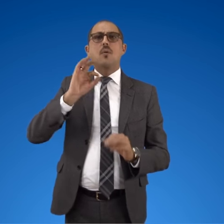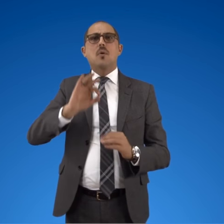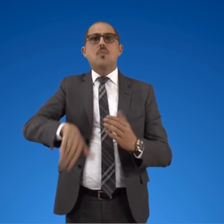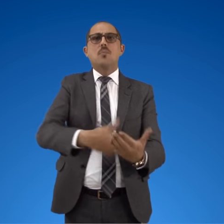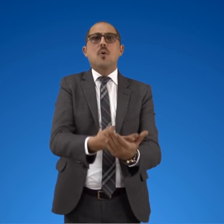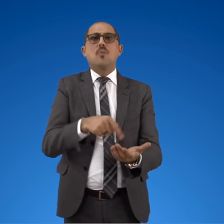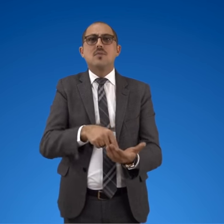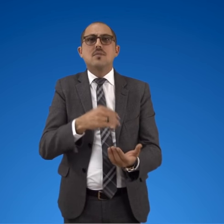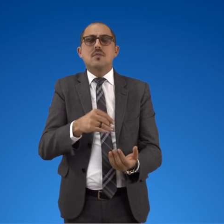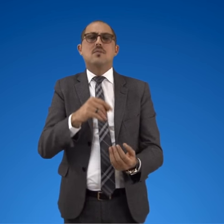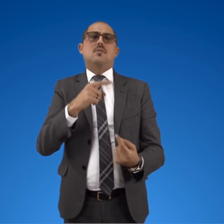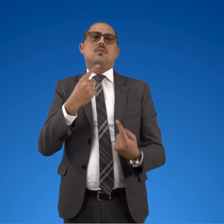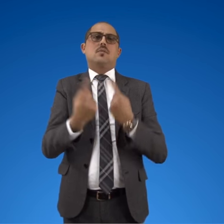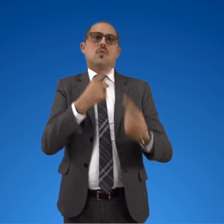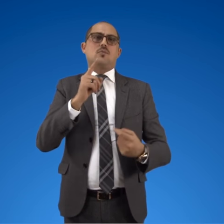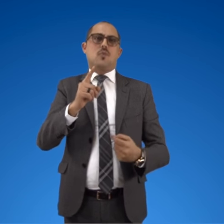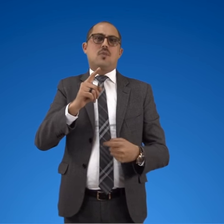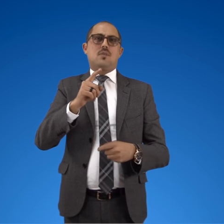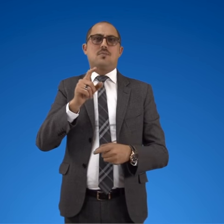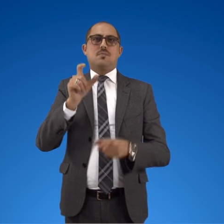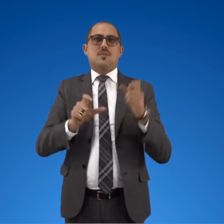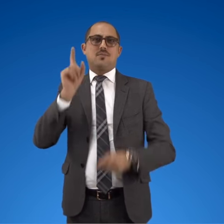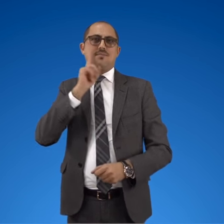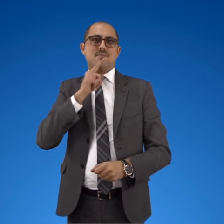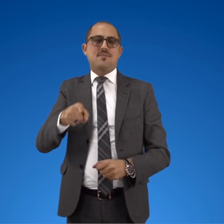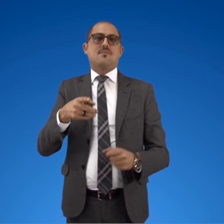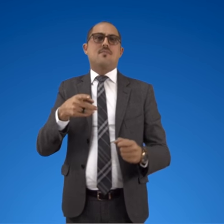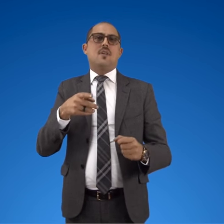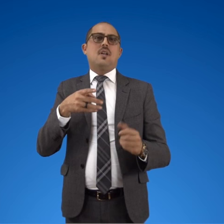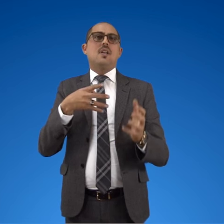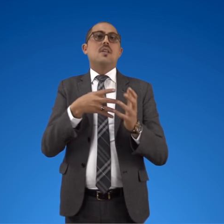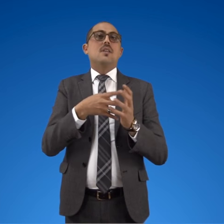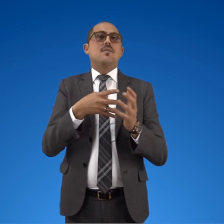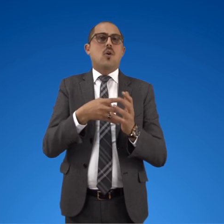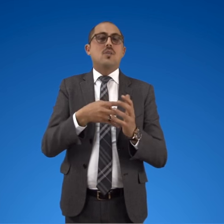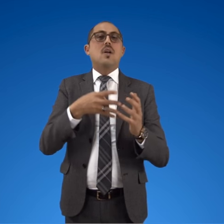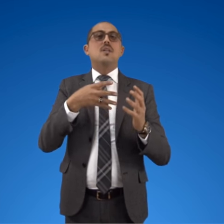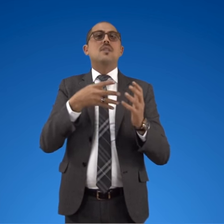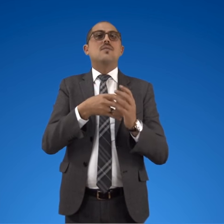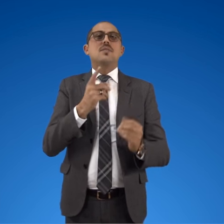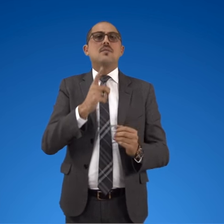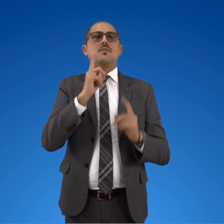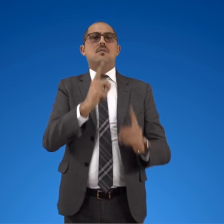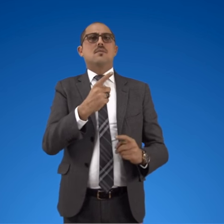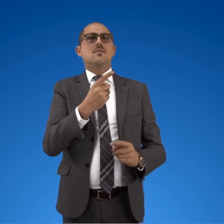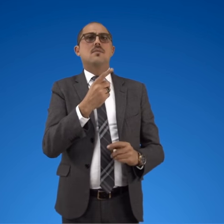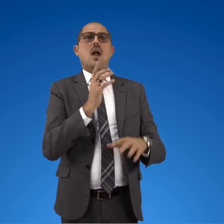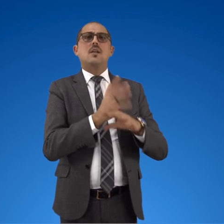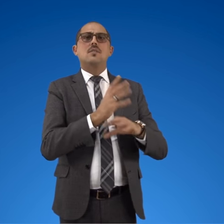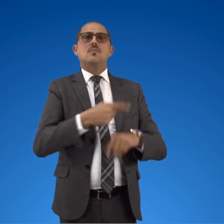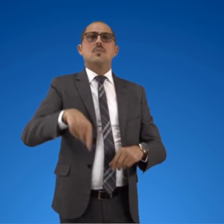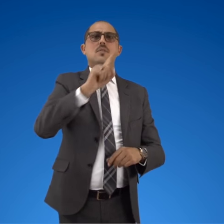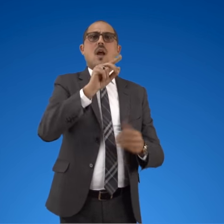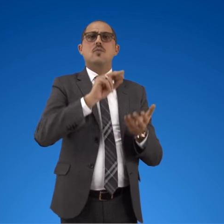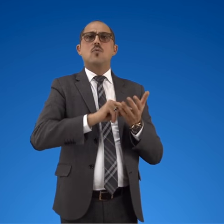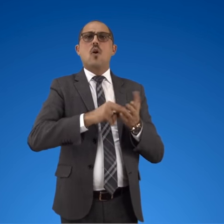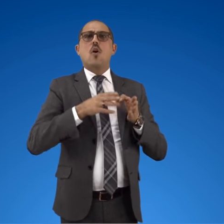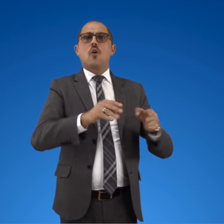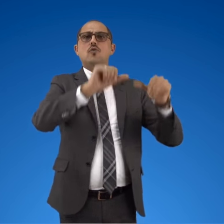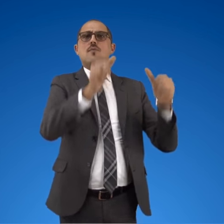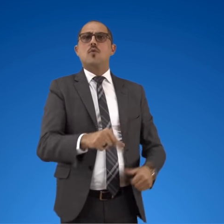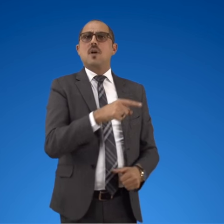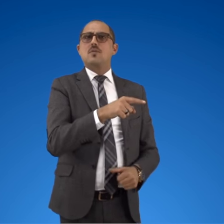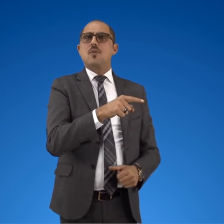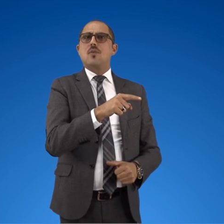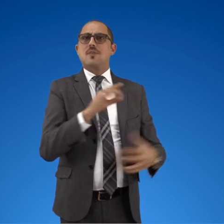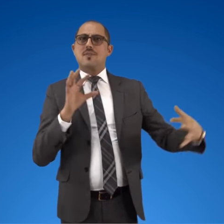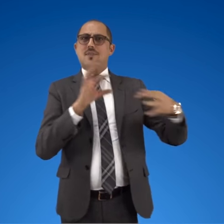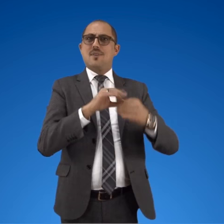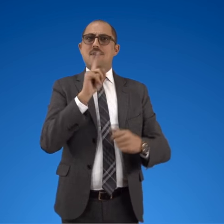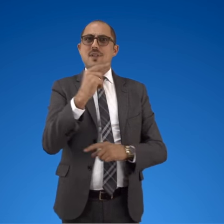abbiamo proposto di rendere più accessibili le scuole per il corso di formazione integrando il